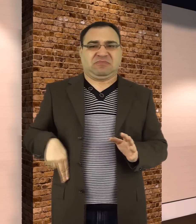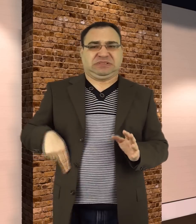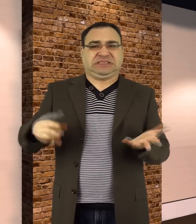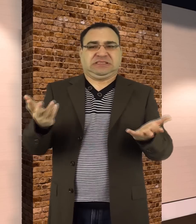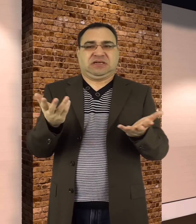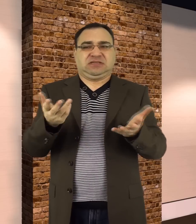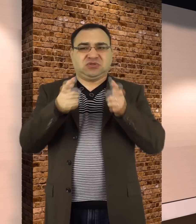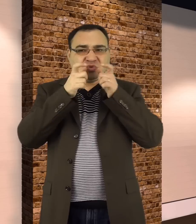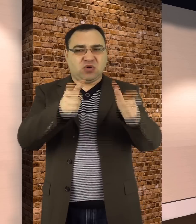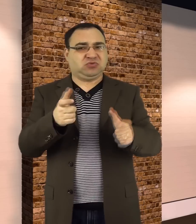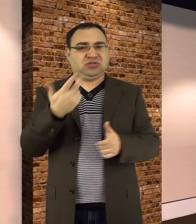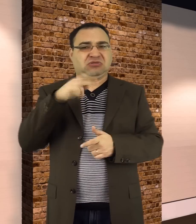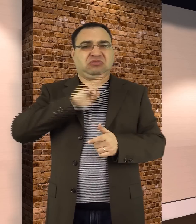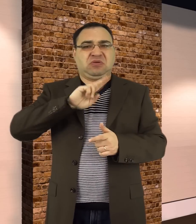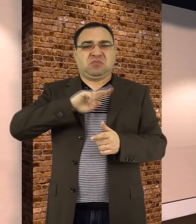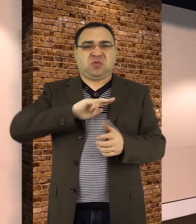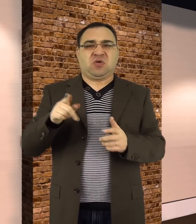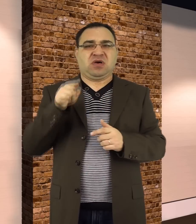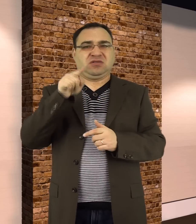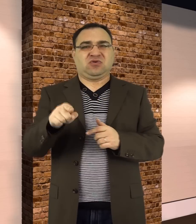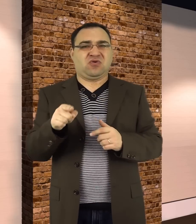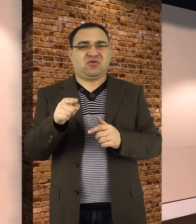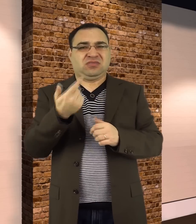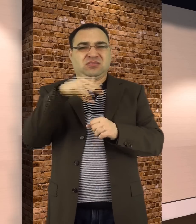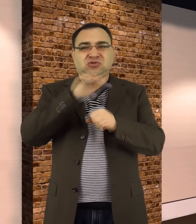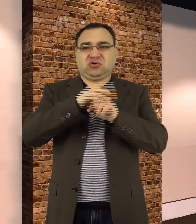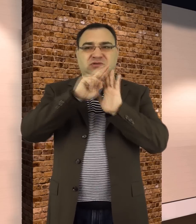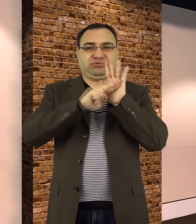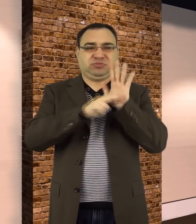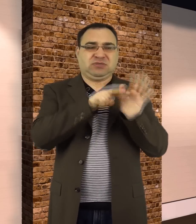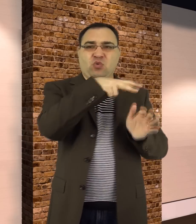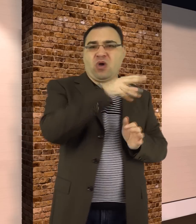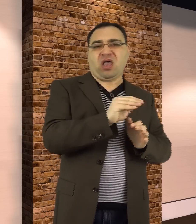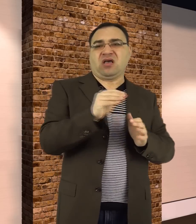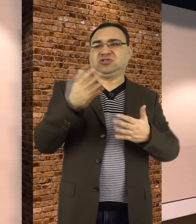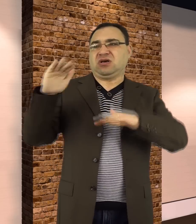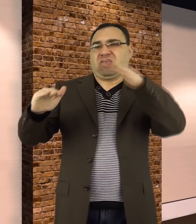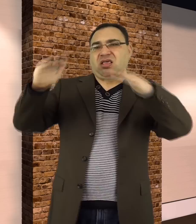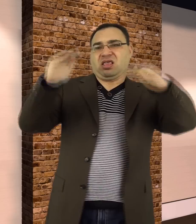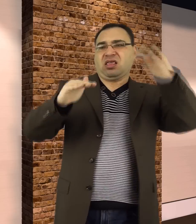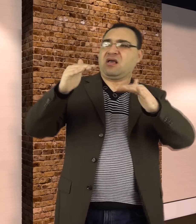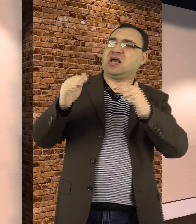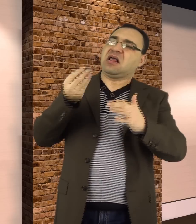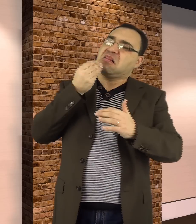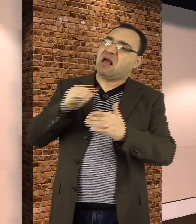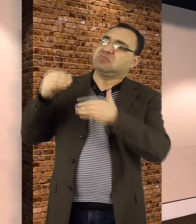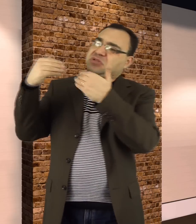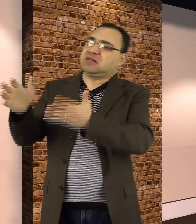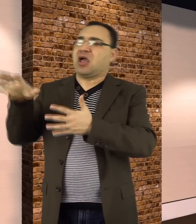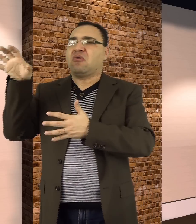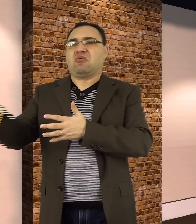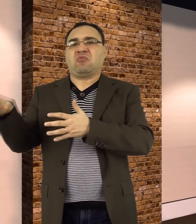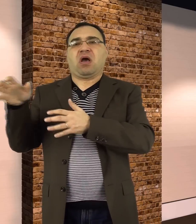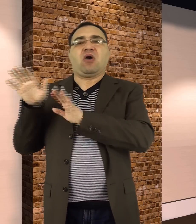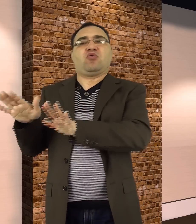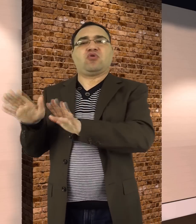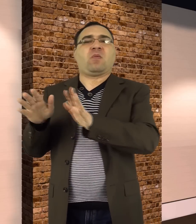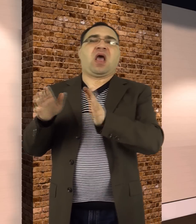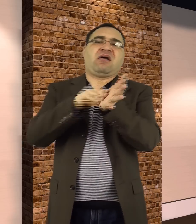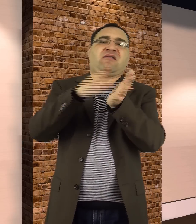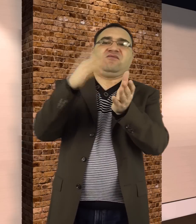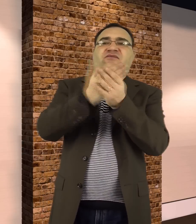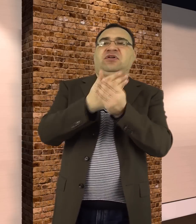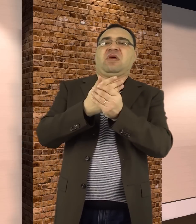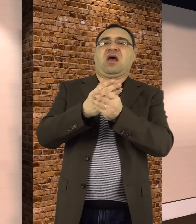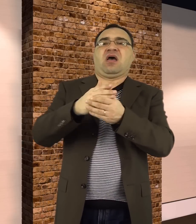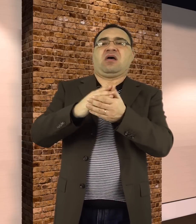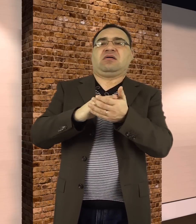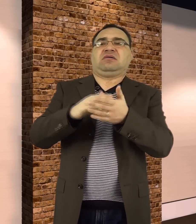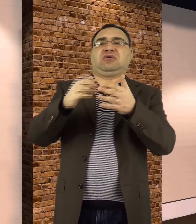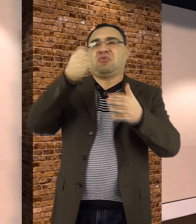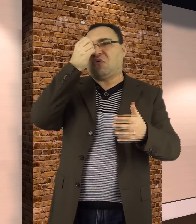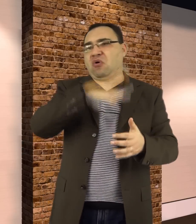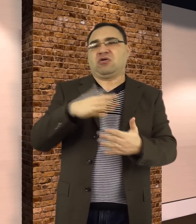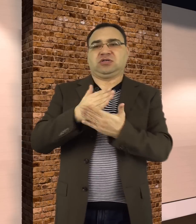Zgłoszono skargę przez Pana Posła Bogdana Rzońcę, który zasugerował, że takie rozróżnienie jest niezgodne z przepisami Unii Europejskiej.